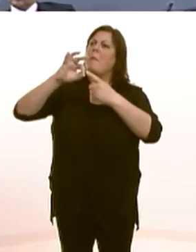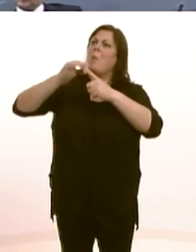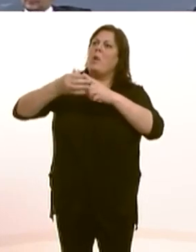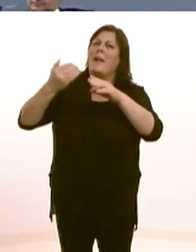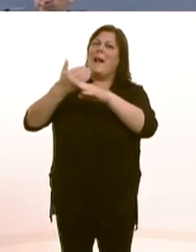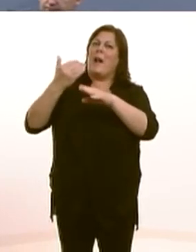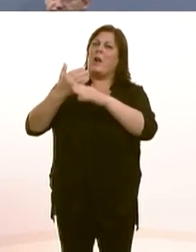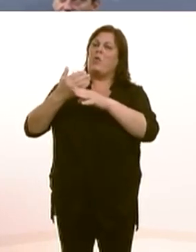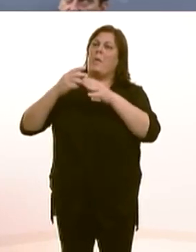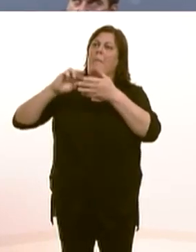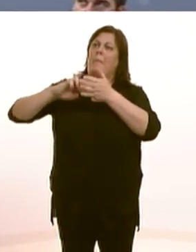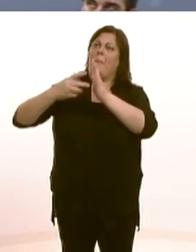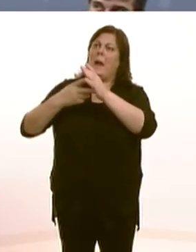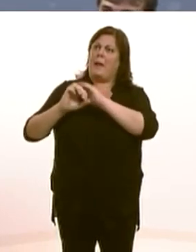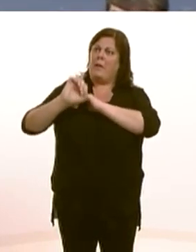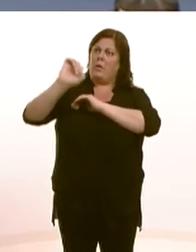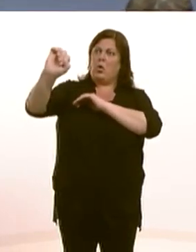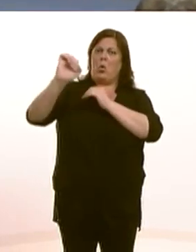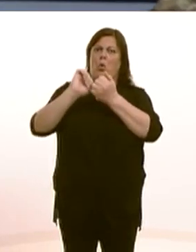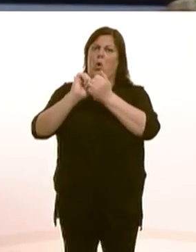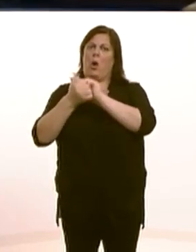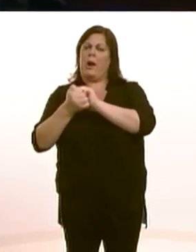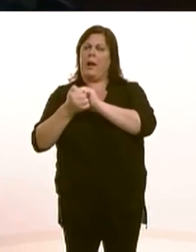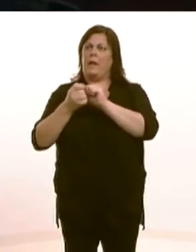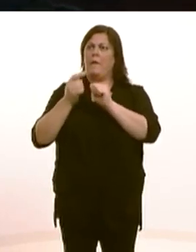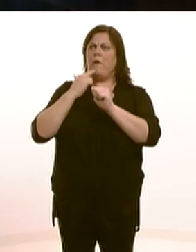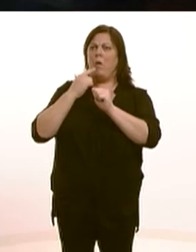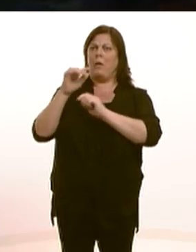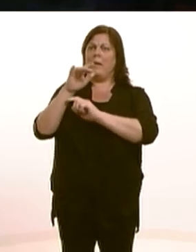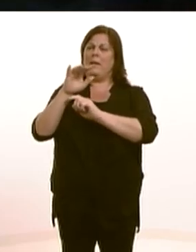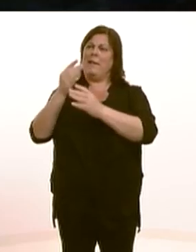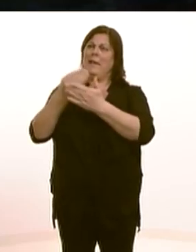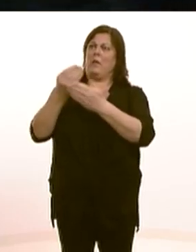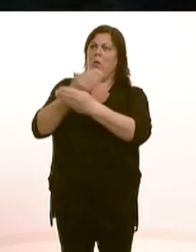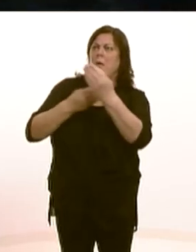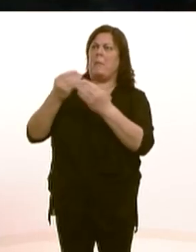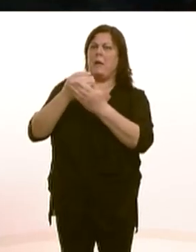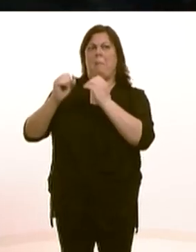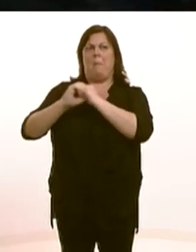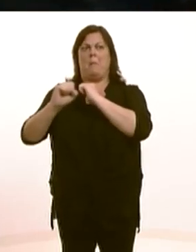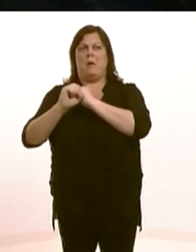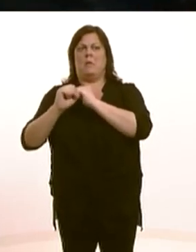the Cabinet Secretary for the economy published last week is very much to be welcomed.